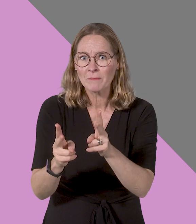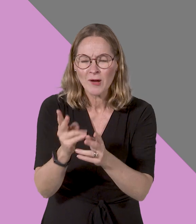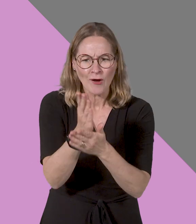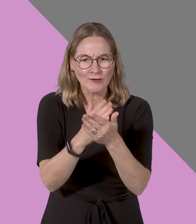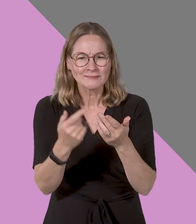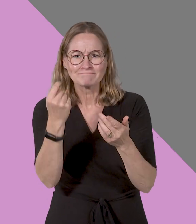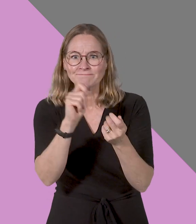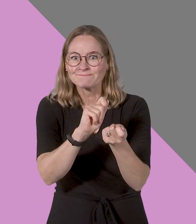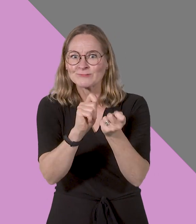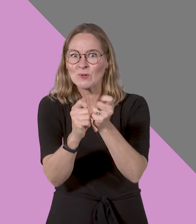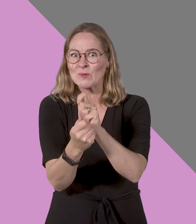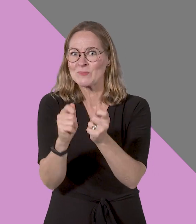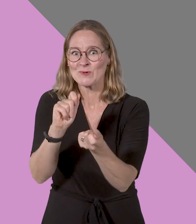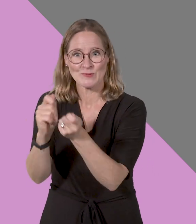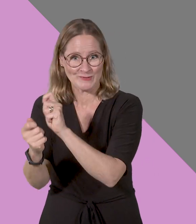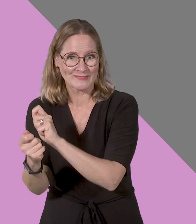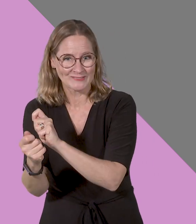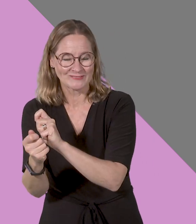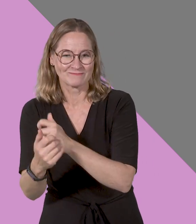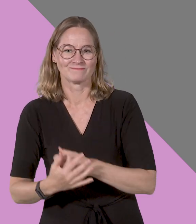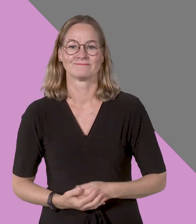joko sellaisenaan tai hieman muuntuneena.